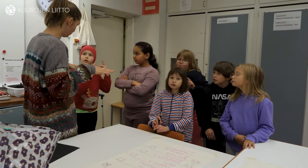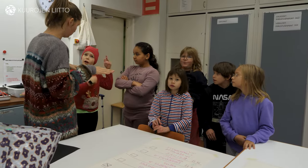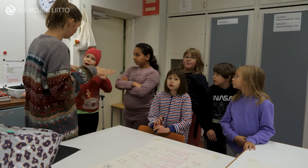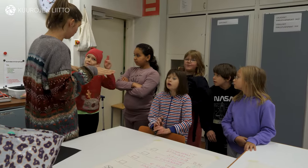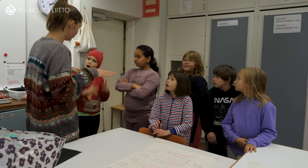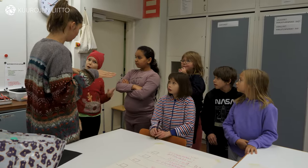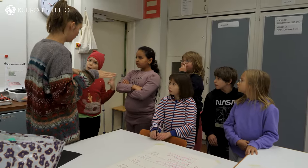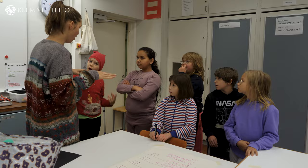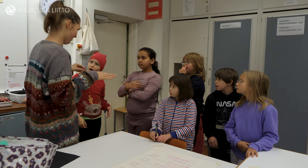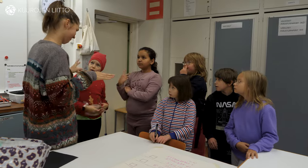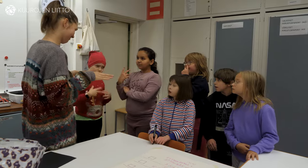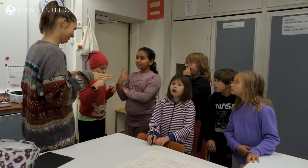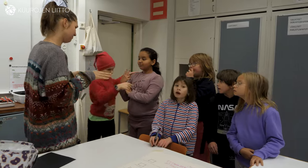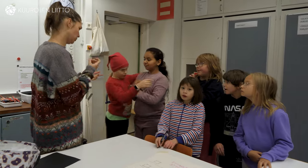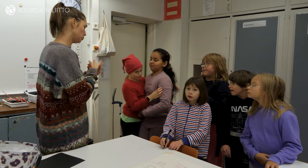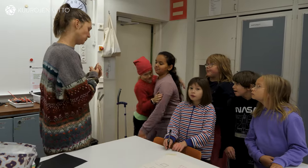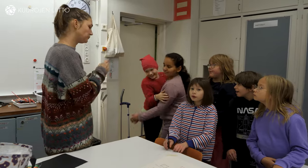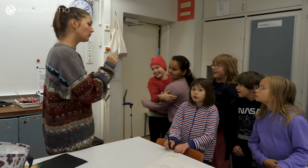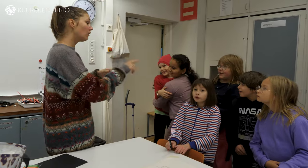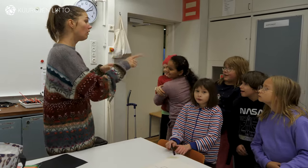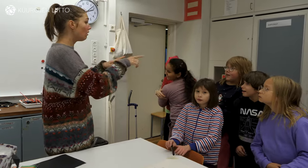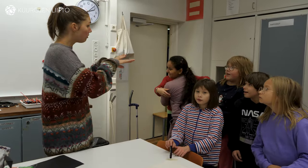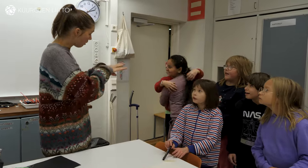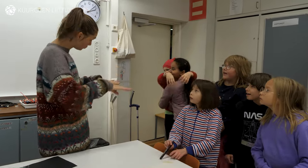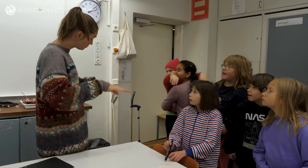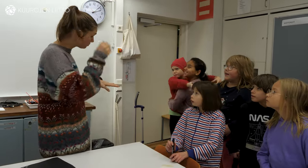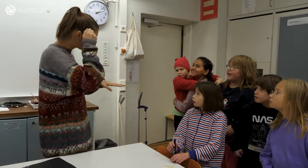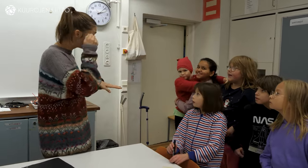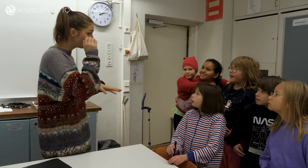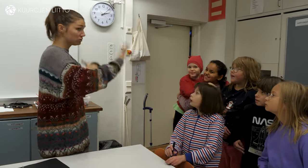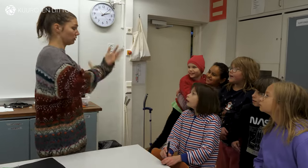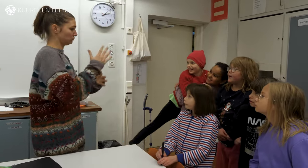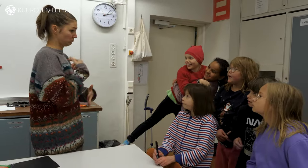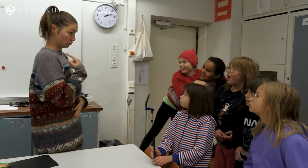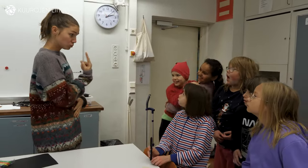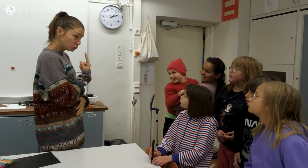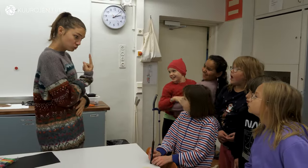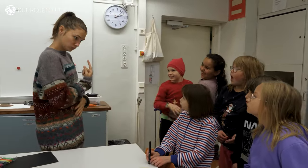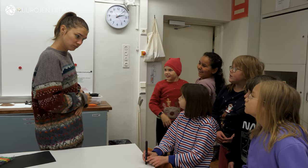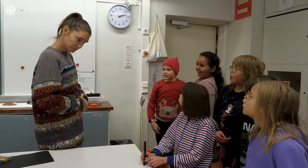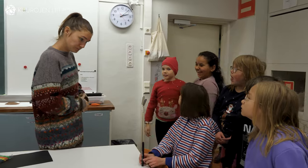Me ollaan täysin samoja! Muistakaa, että otetaan rauhallisesti. Ei hosuta. Minua on vain yksi.